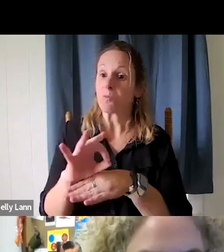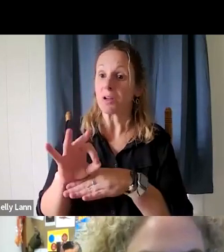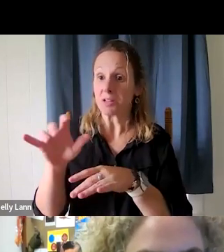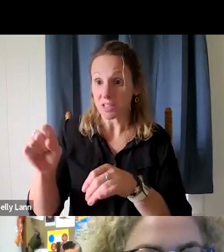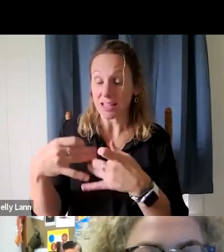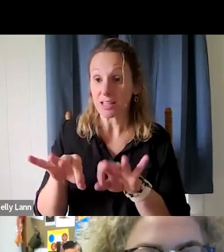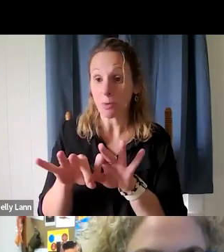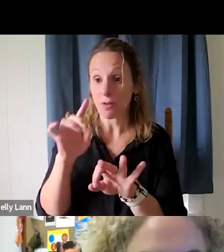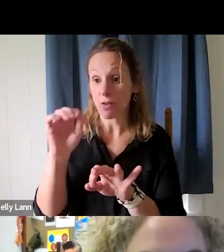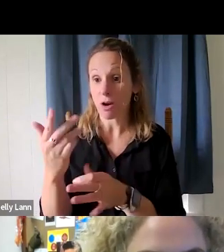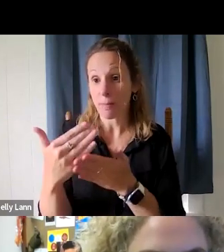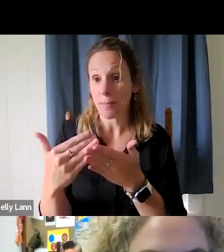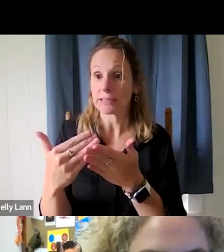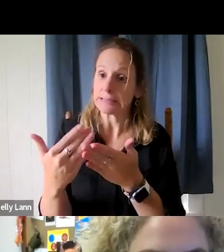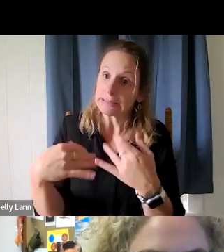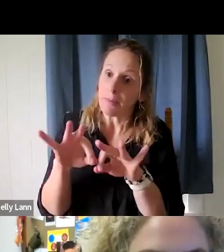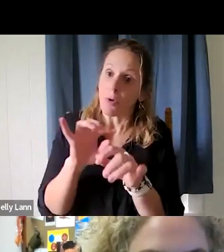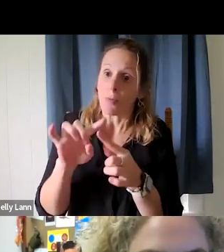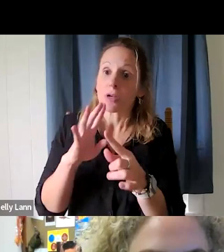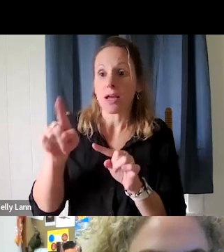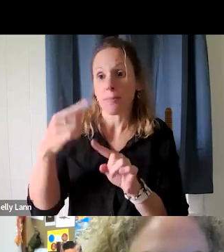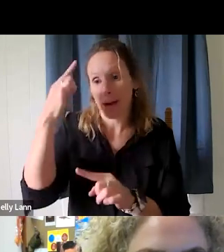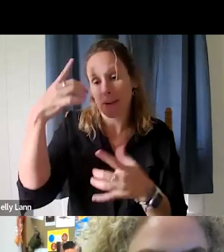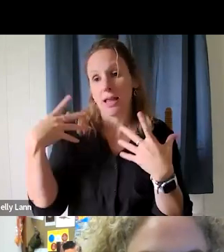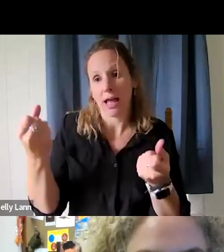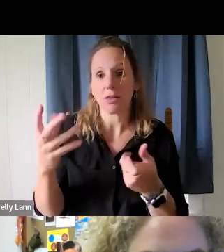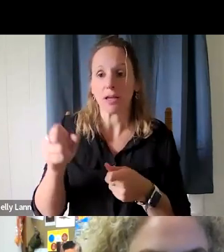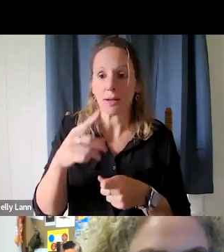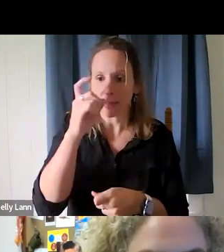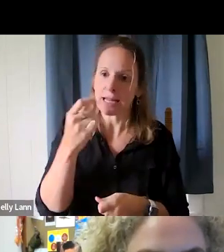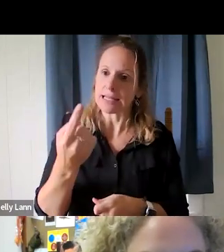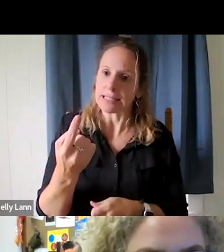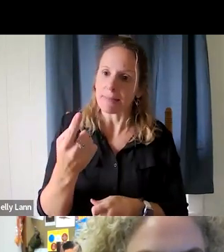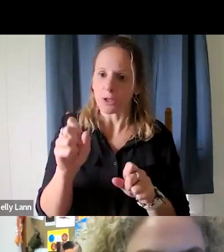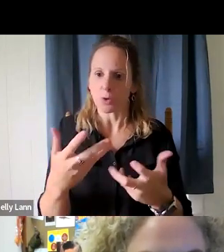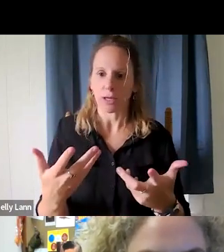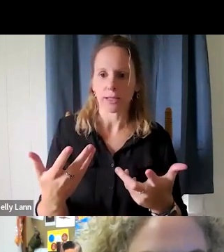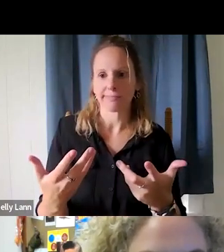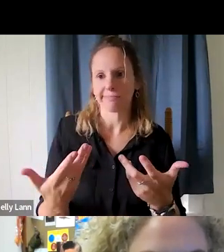Pero es un poco más importante cuando se habla de salud mental porque eso no es algo que se pueda ver sin mayor esfuerzo.